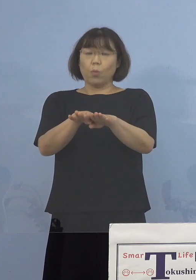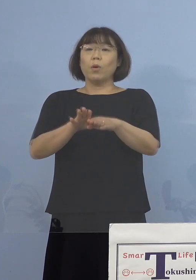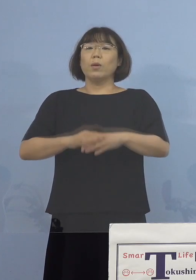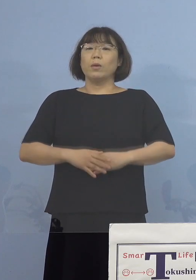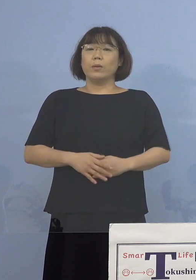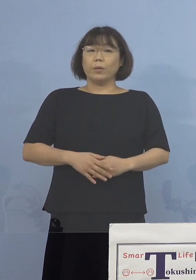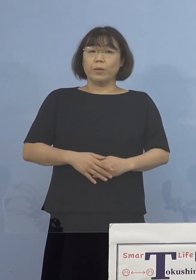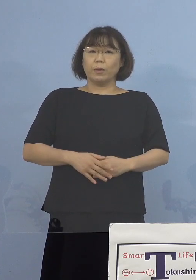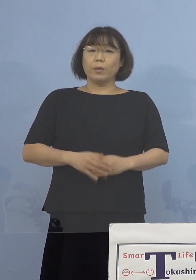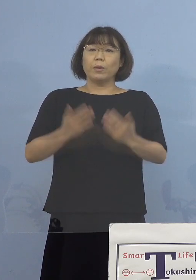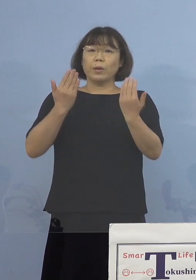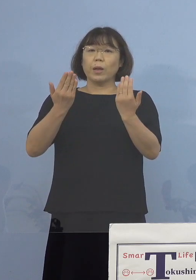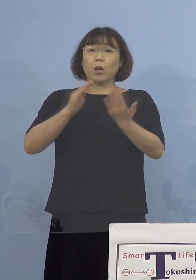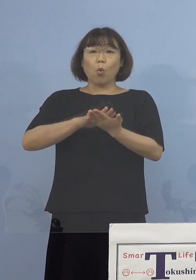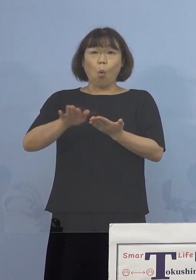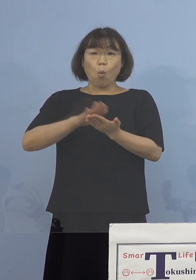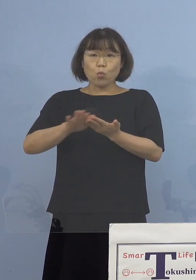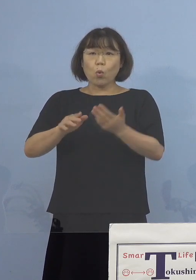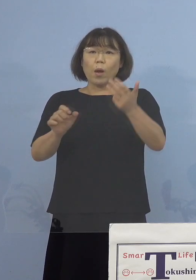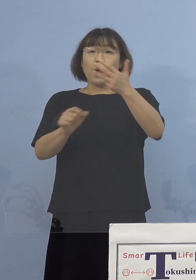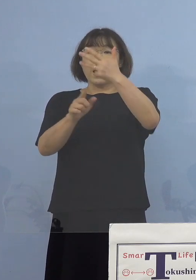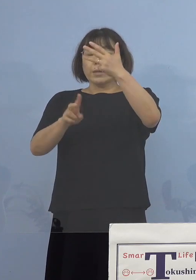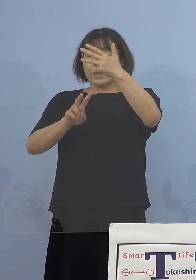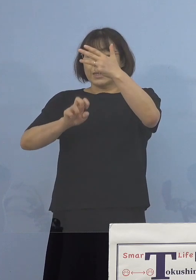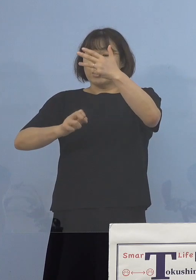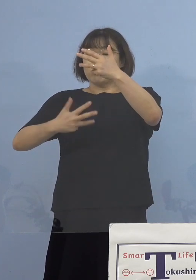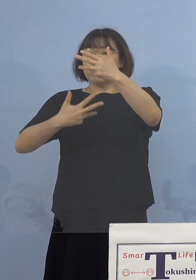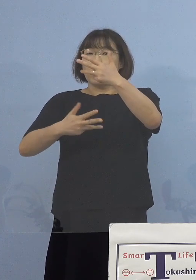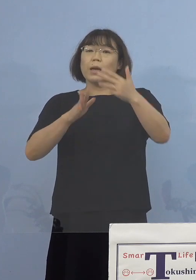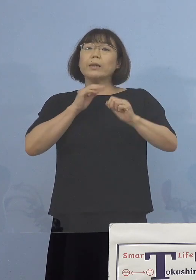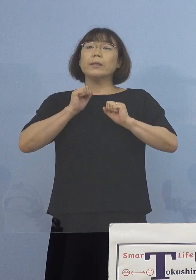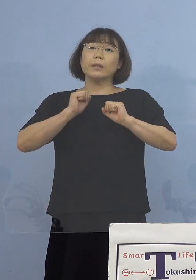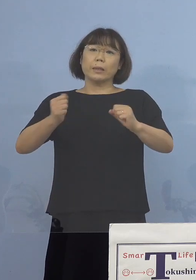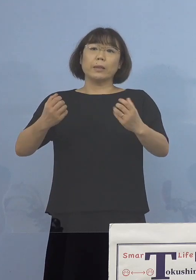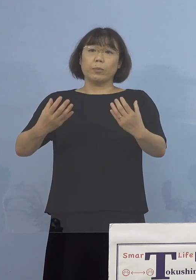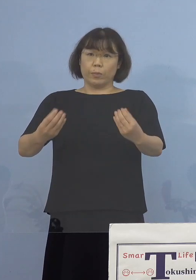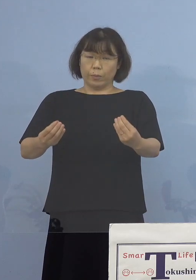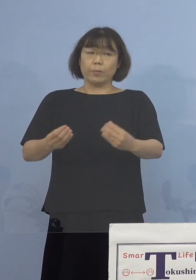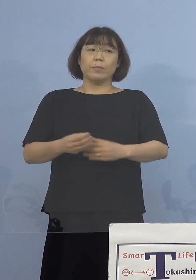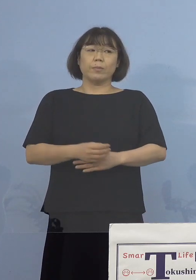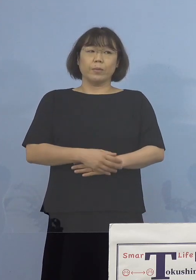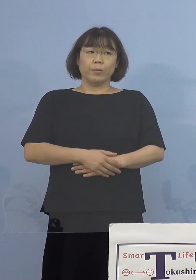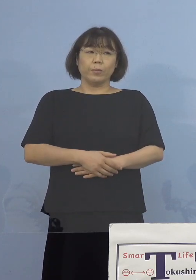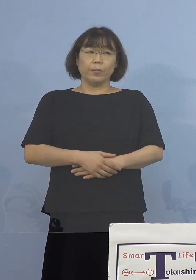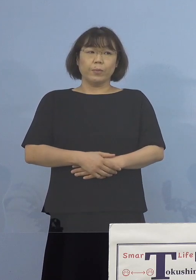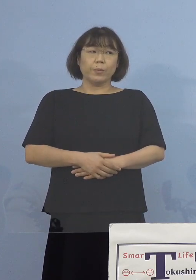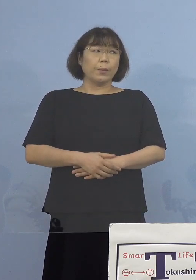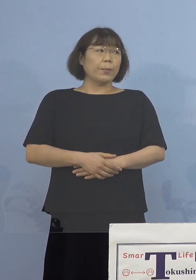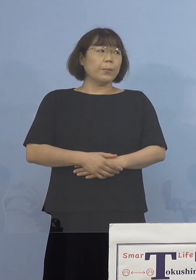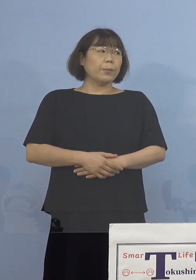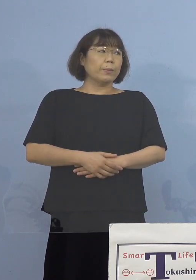学校の消毒については、8月28日に実施する というふうに聞いております